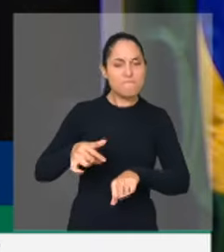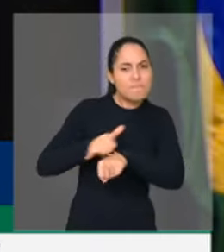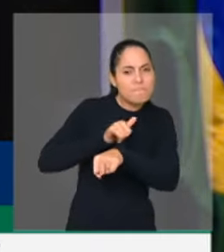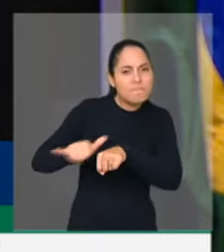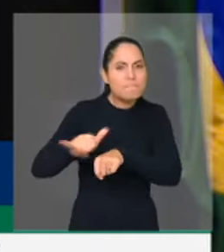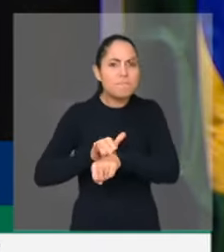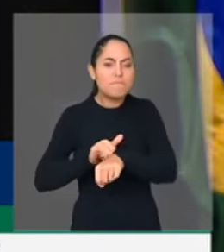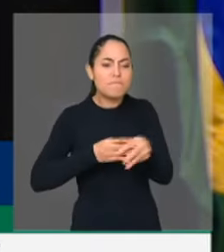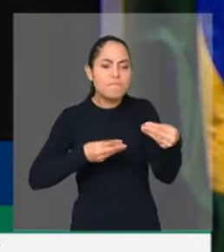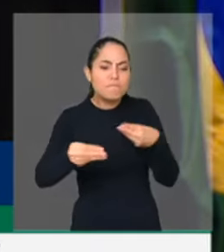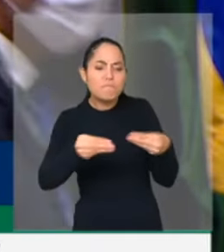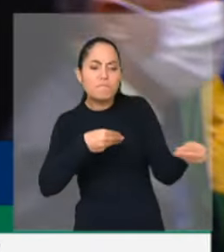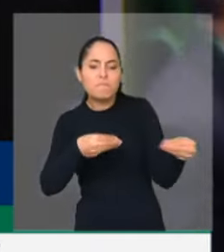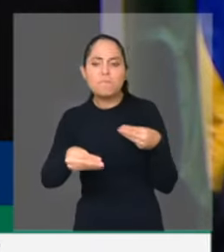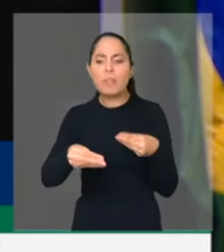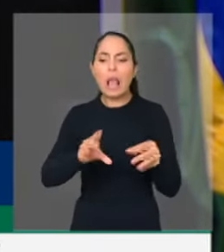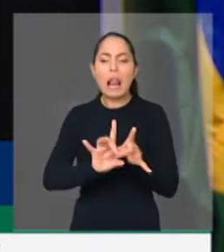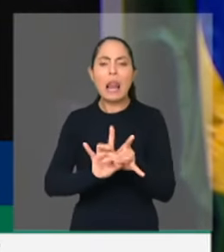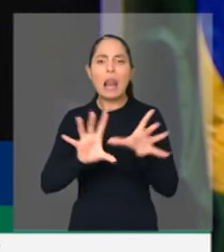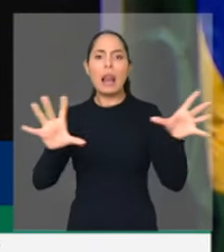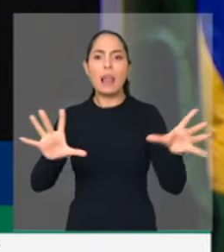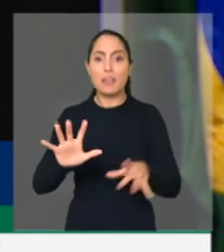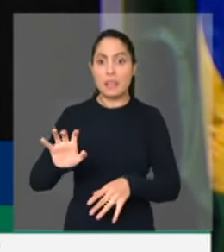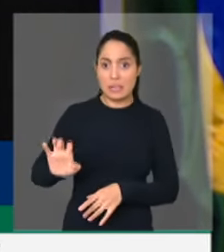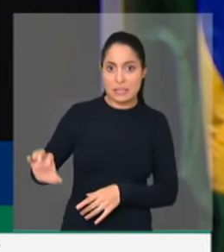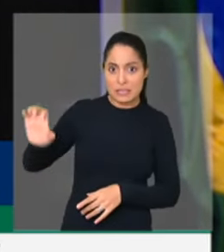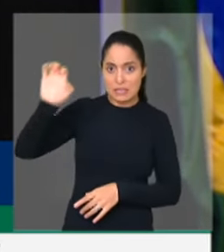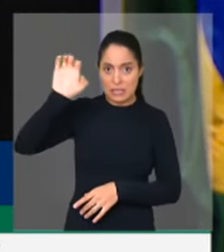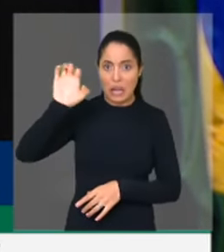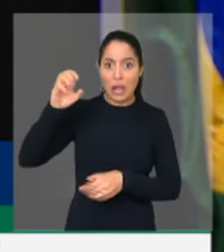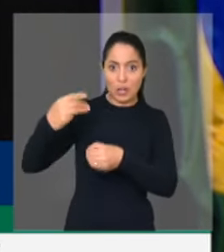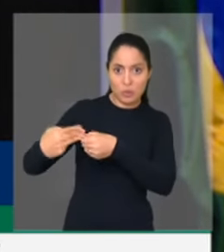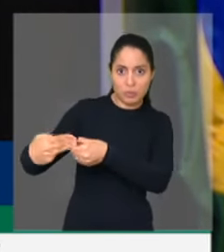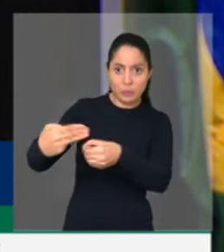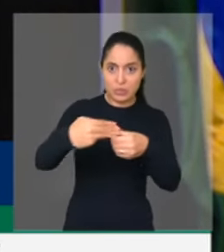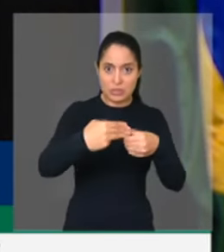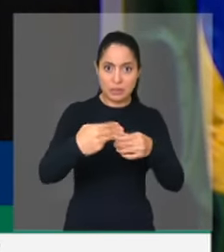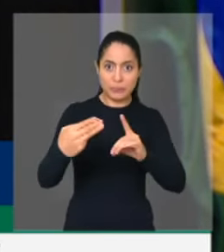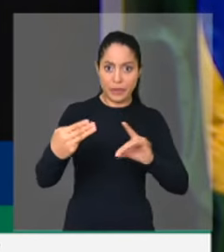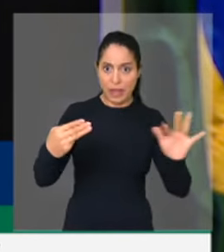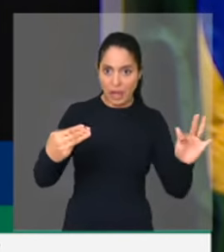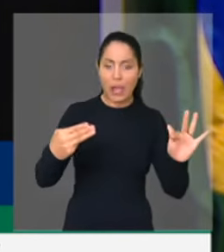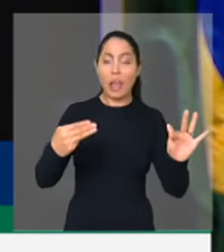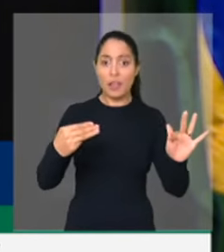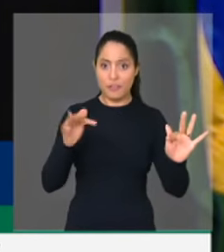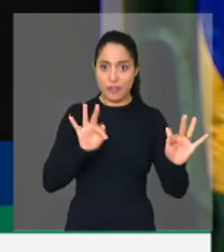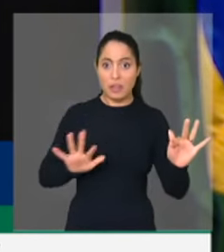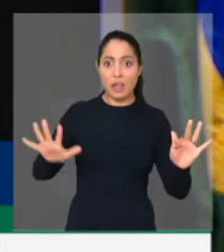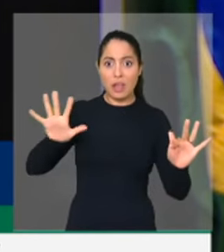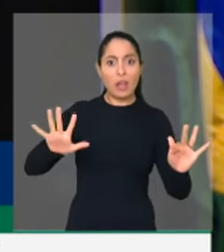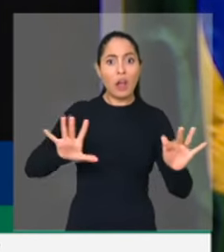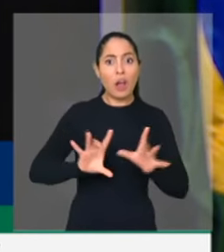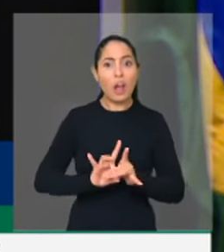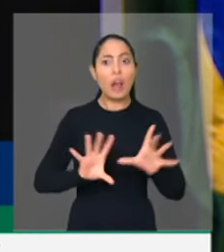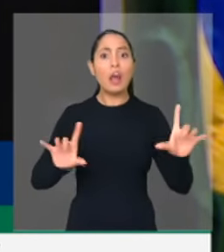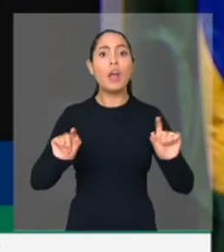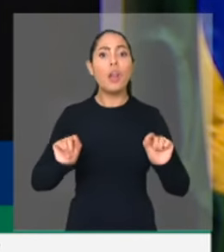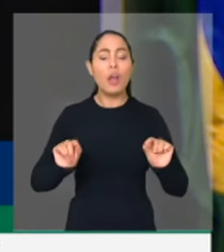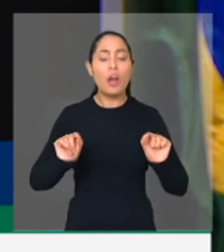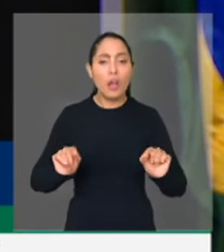RIGIDEZ ORÇAMENTÁRIA.... A PROPOSIÇÕES QUE TÊ M.... A FINALIDADE DE ENFRENTAR.... A CALAMIDADE E SUAS CONSEQUÊNCIAS SOCIAIS E ECONÔMICAS. INCLUINDO.... A